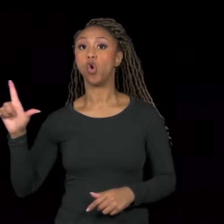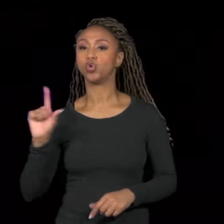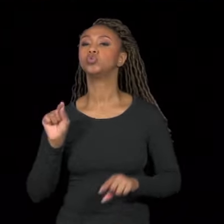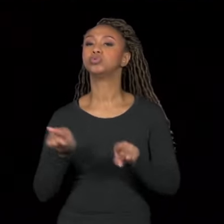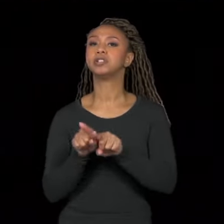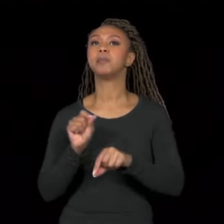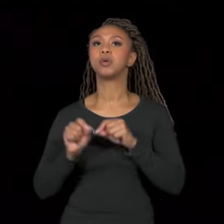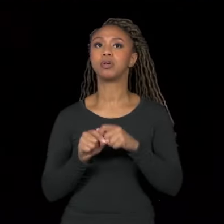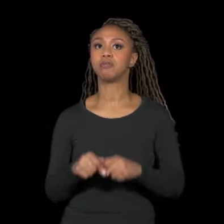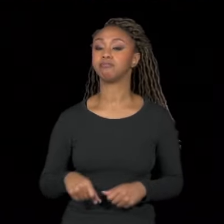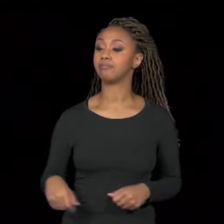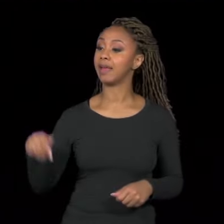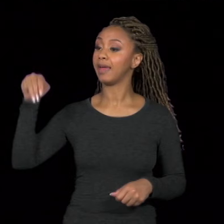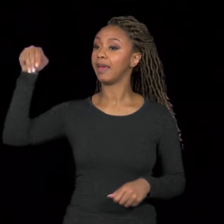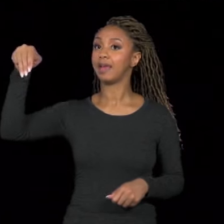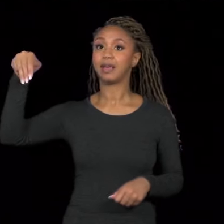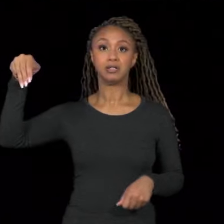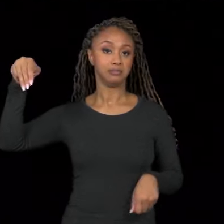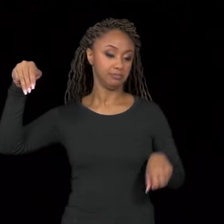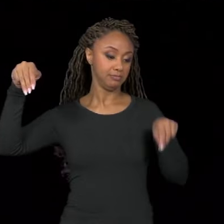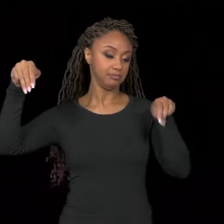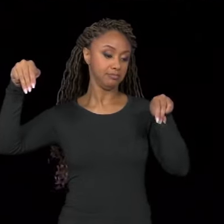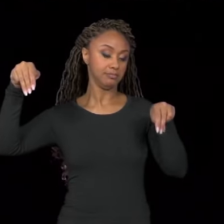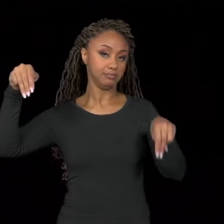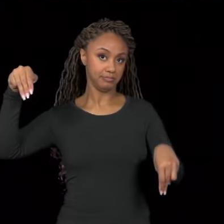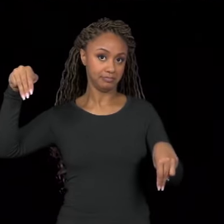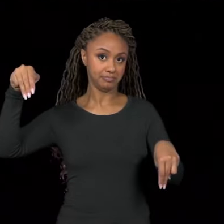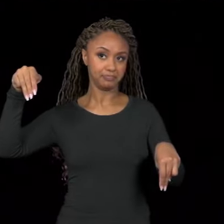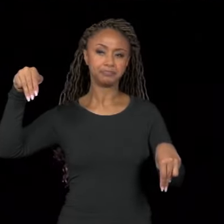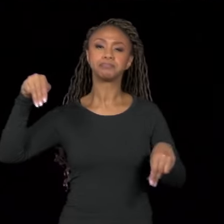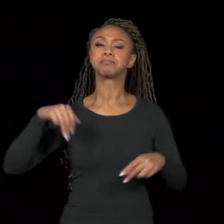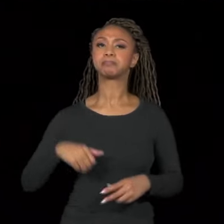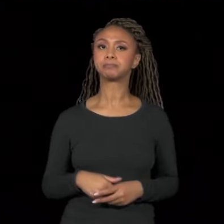NESSE CASO AQUI, EU TENHO: A ENTIDADE